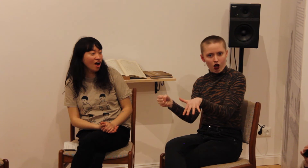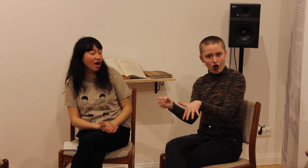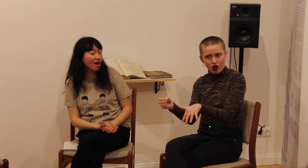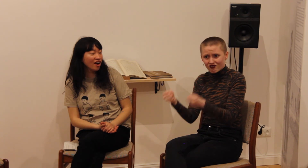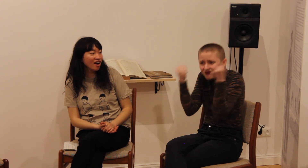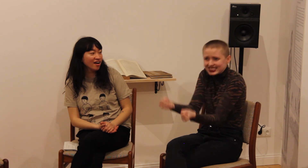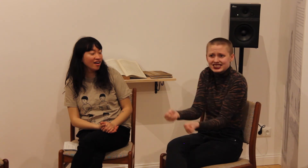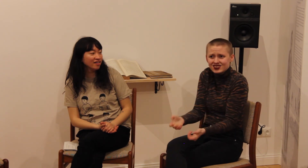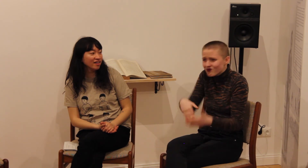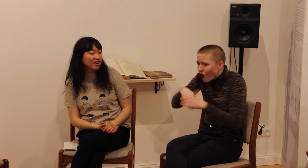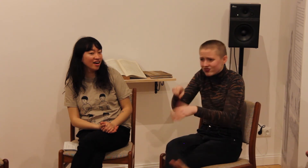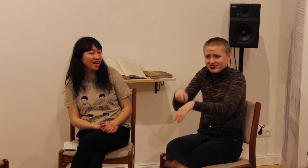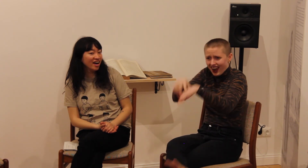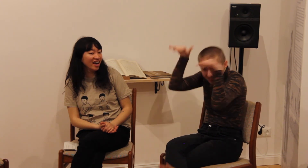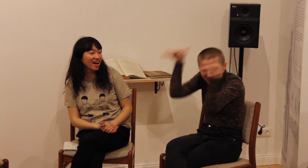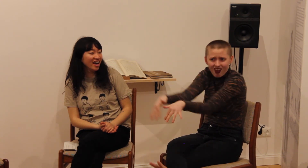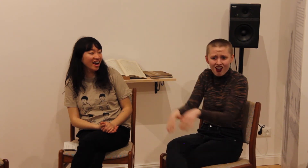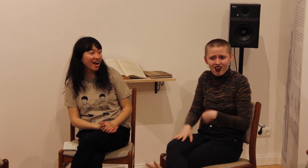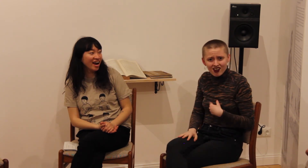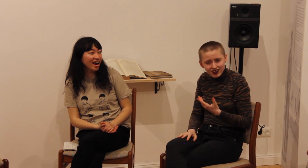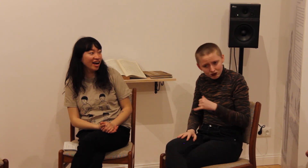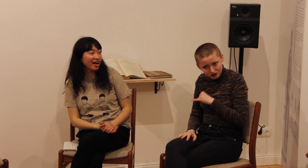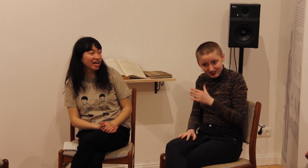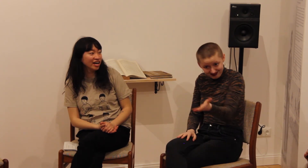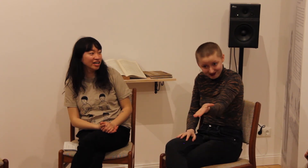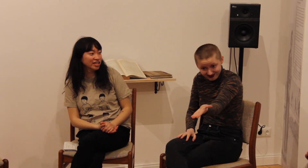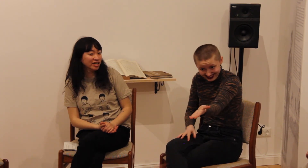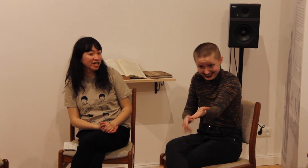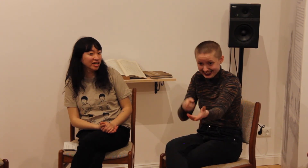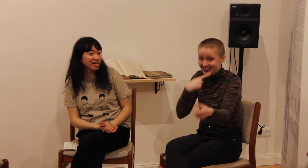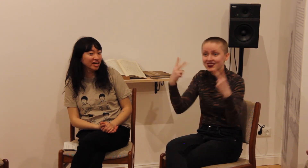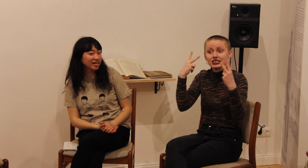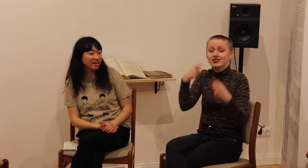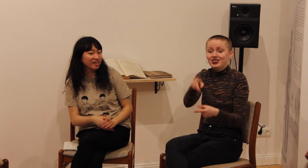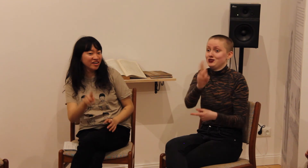Aber Mathe, Deutsch, Englisch und andere Fächer, da überhaupt nicht. Das fand ich sehr interessant.